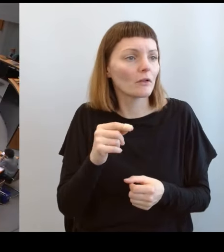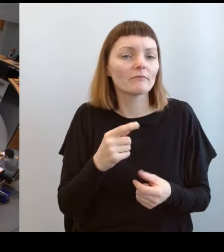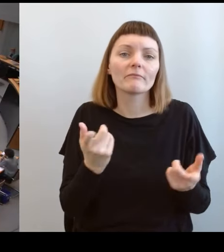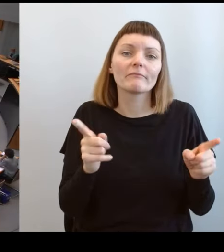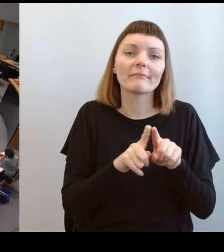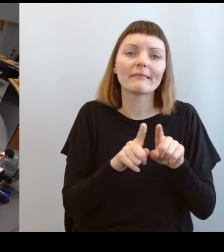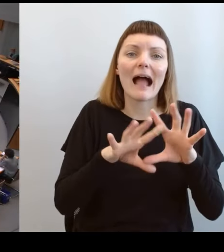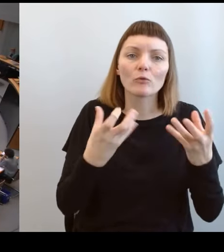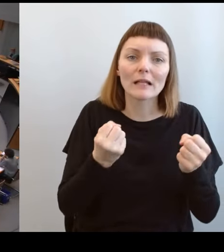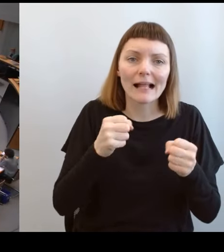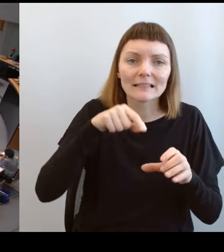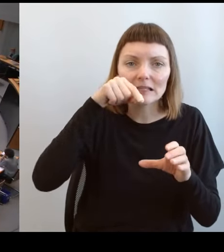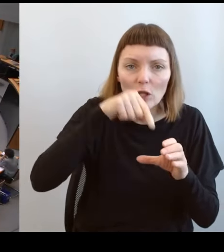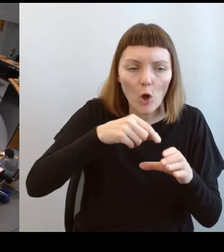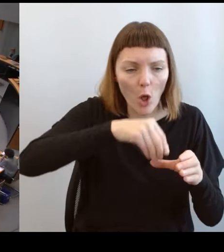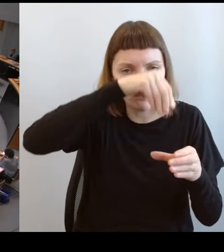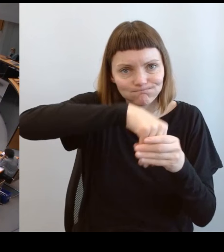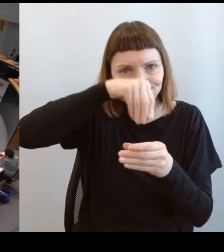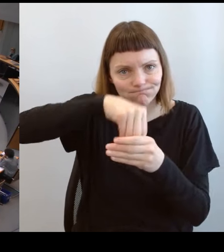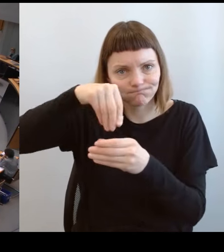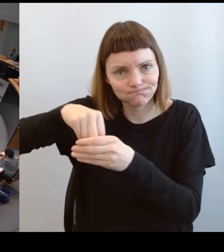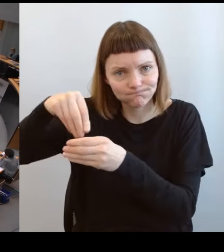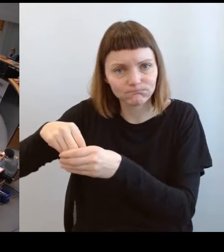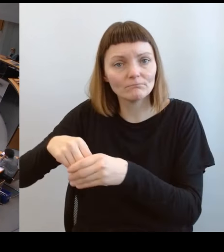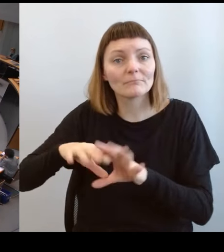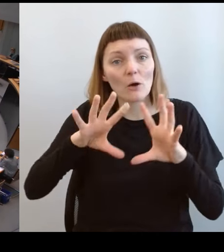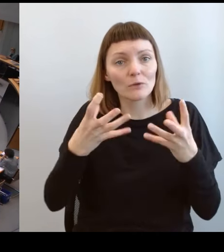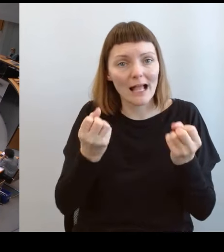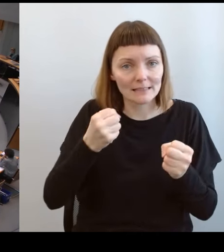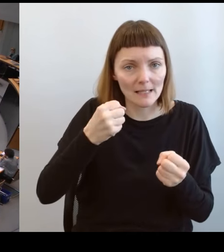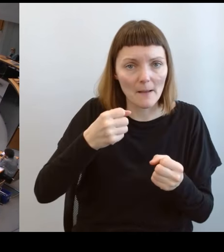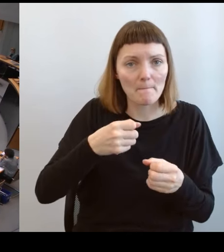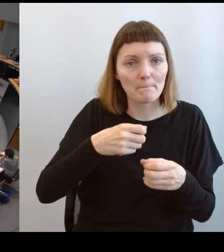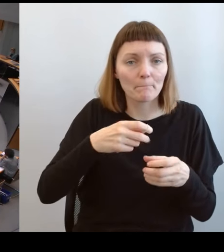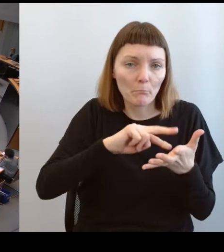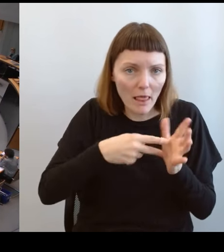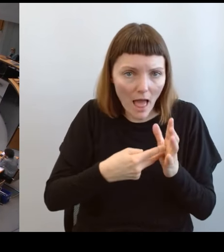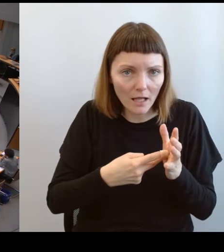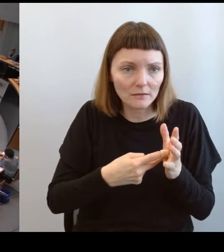dass sie da versacken. Und das wiederum, glaube ich, wäre sehr schlecht und ein schlechtes Signal, gerade auch